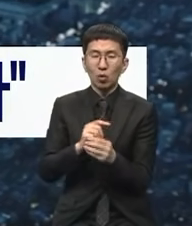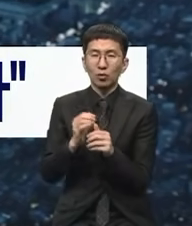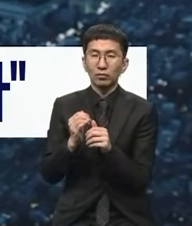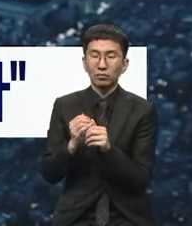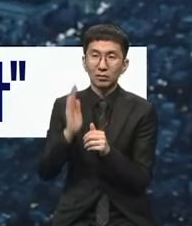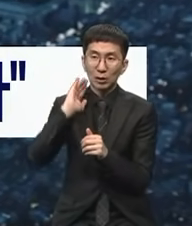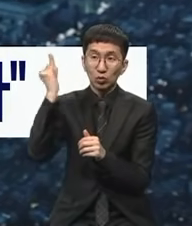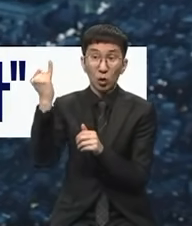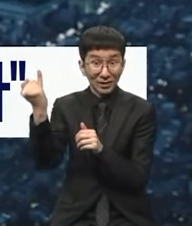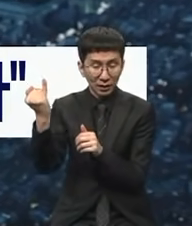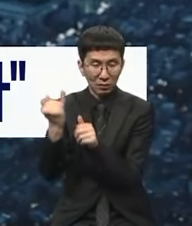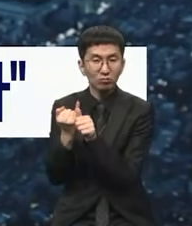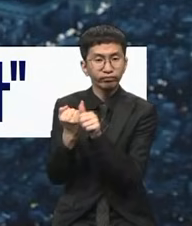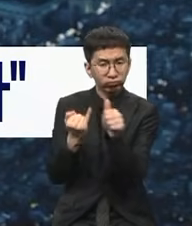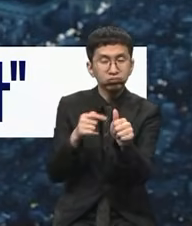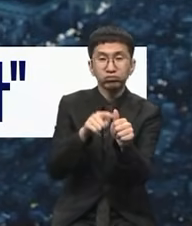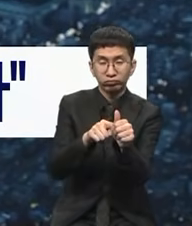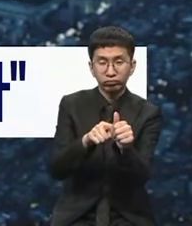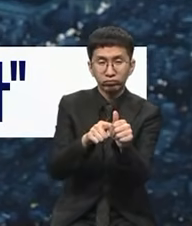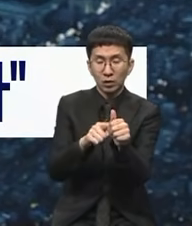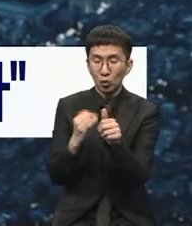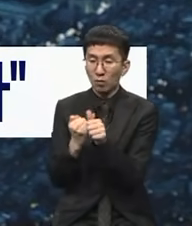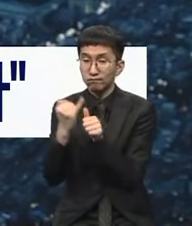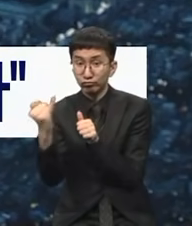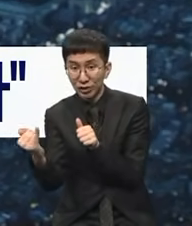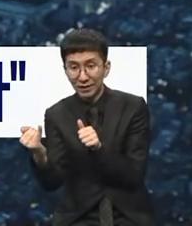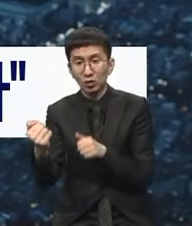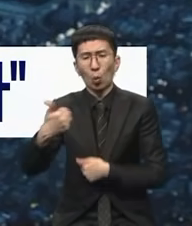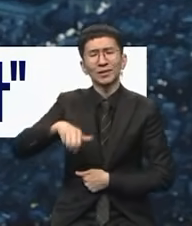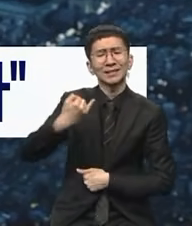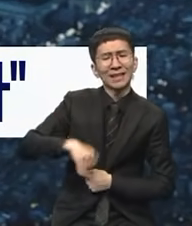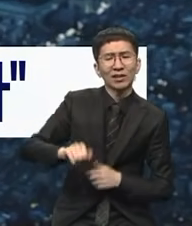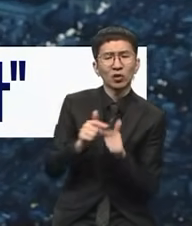대통령의 배우자는 퍼스트 젠틀맨, 또는